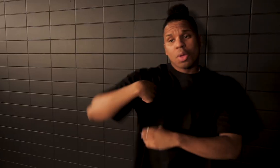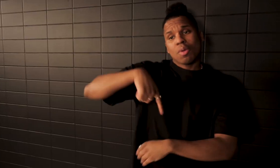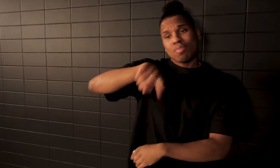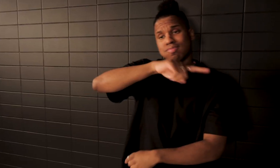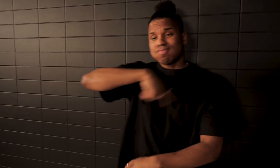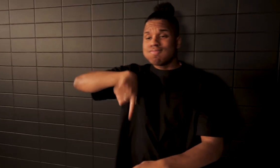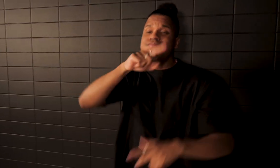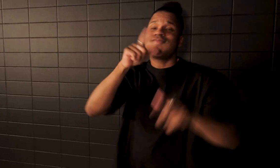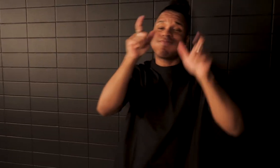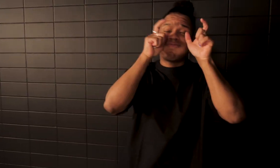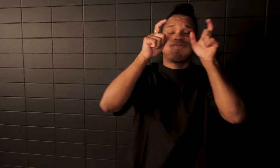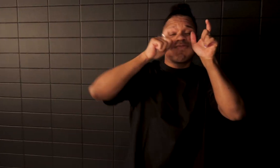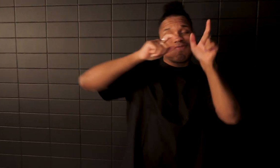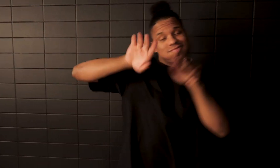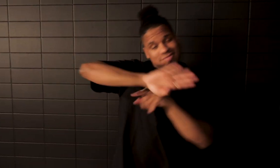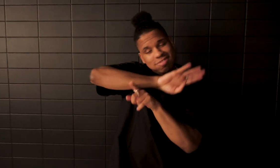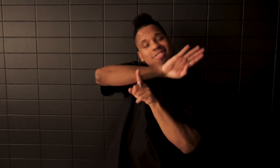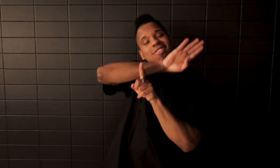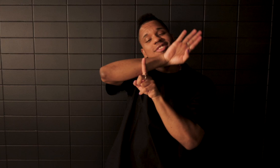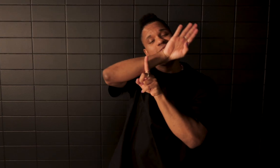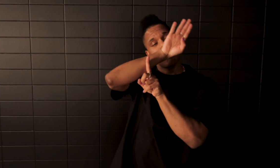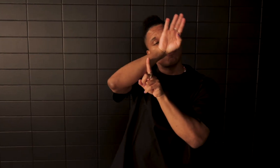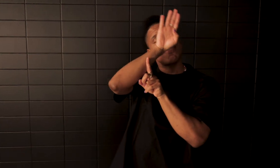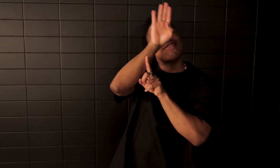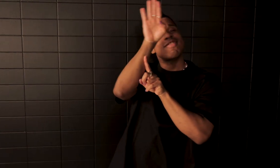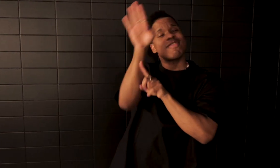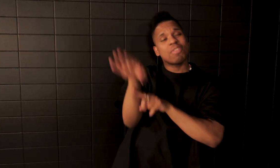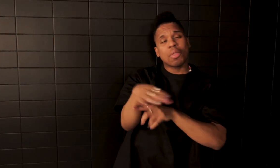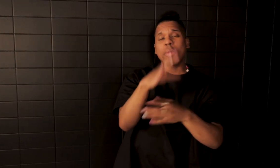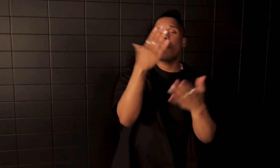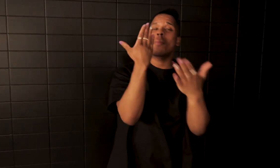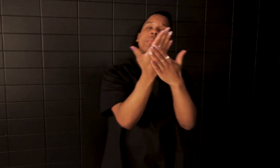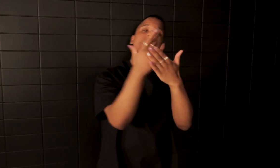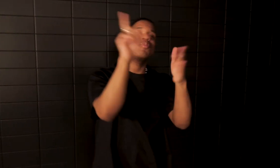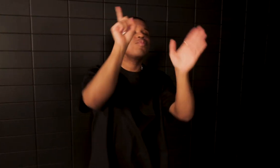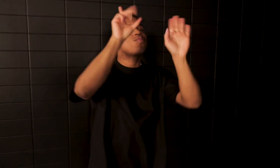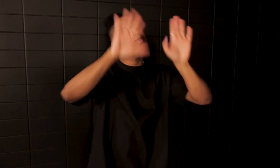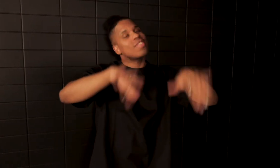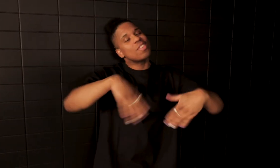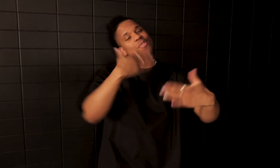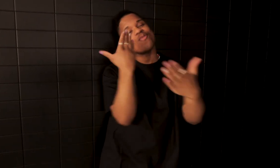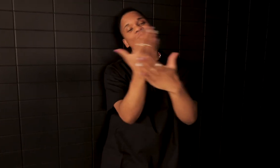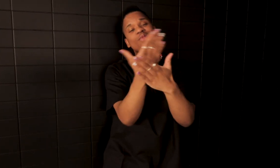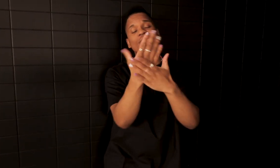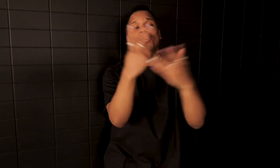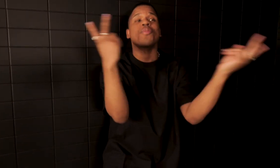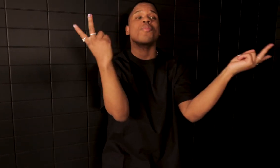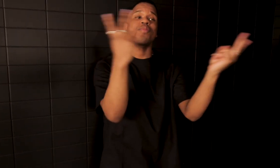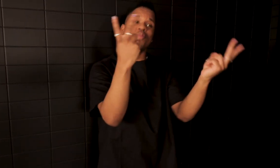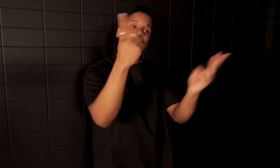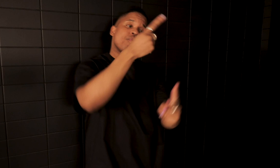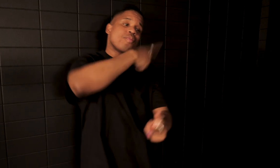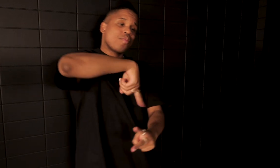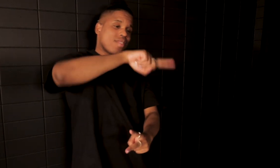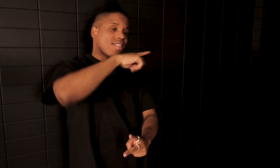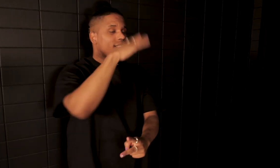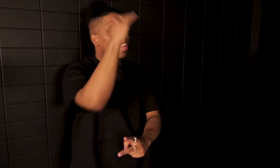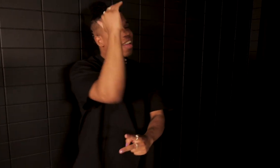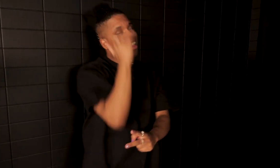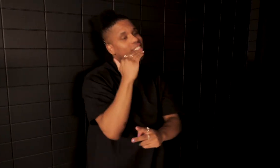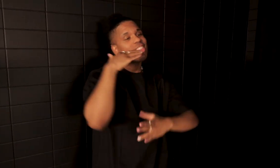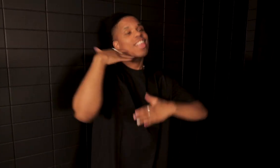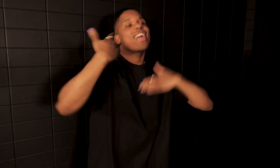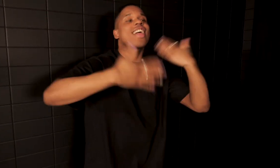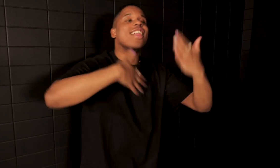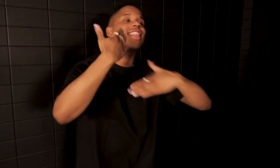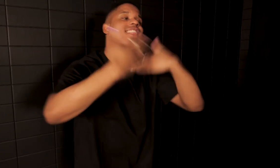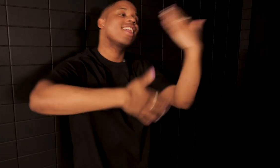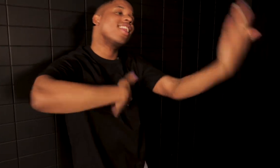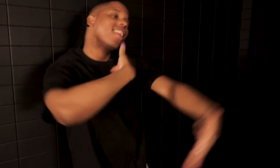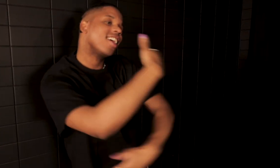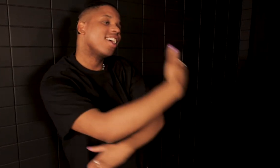Me valvotaan läpi yön, koska tää on meidän ilta!